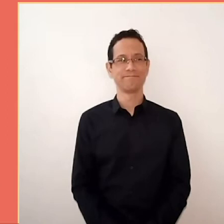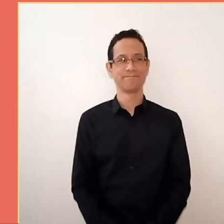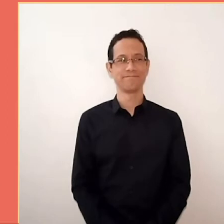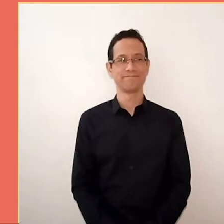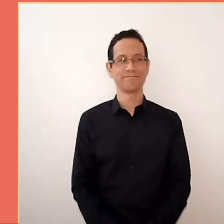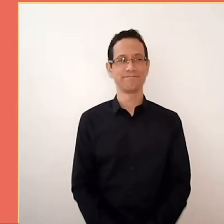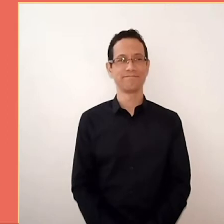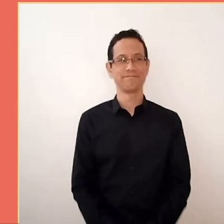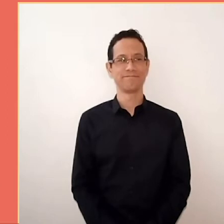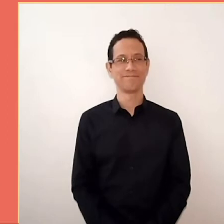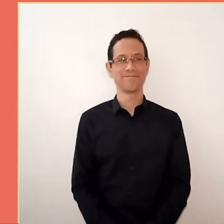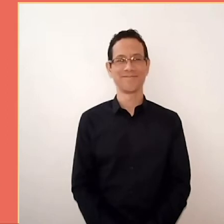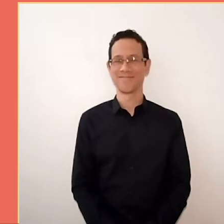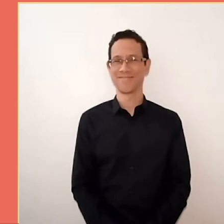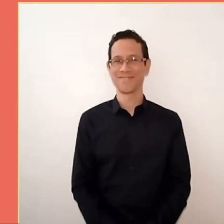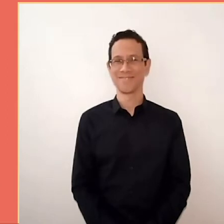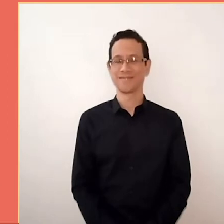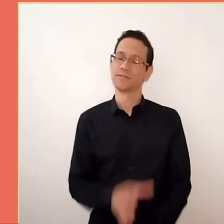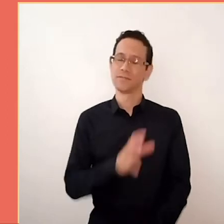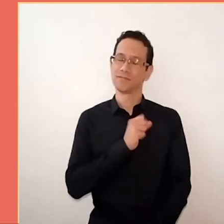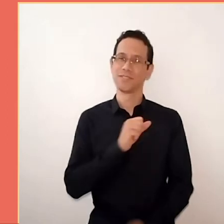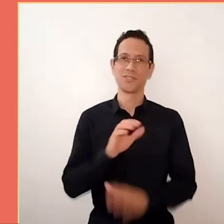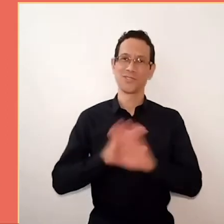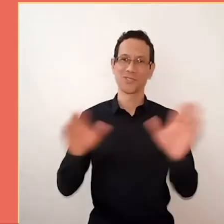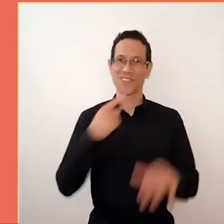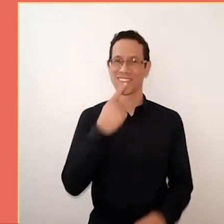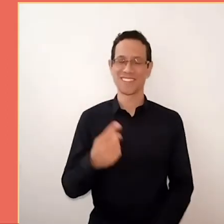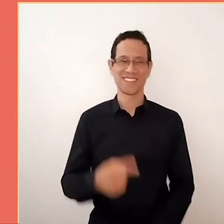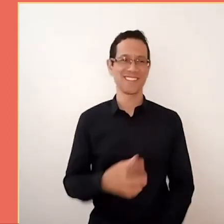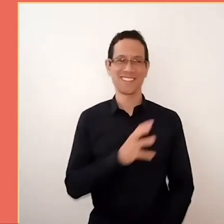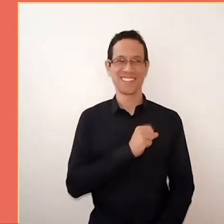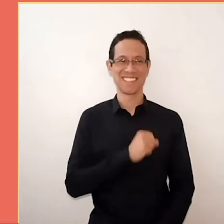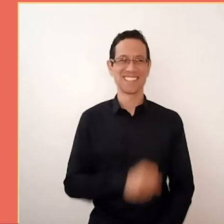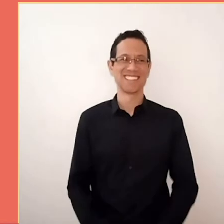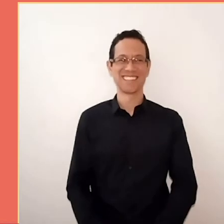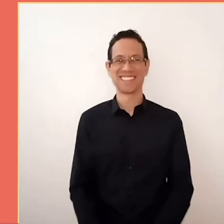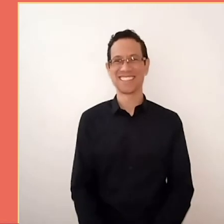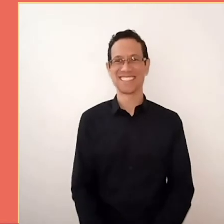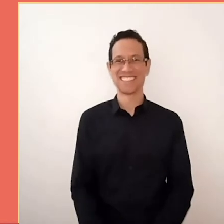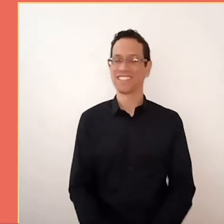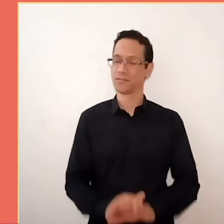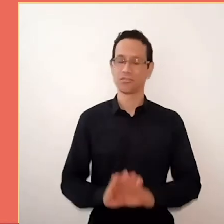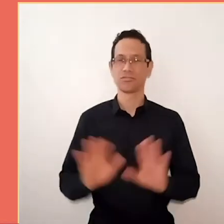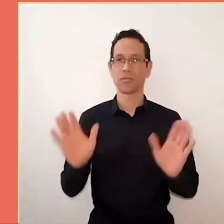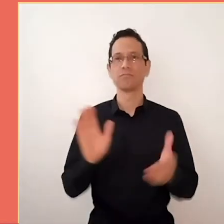Adoro seu "só". Olha… Não, adoro. E só, só isso, tudo certo.